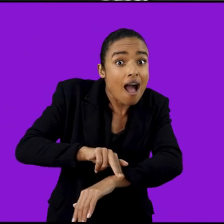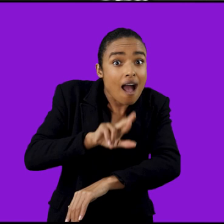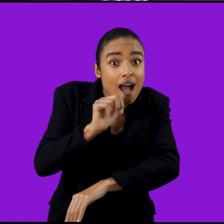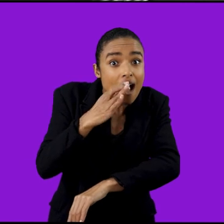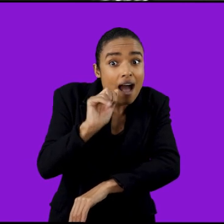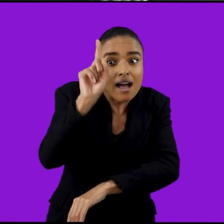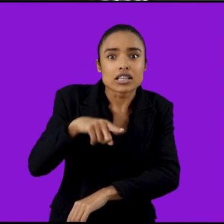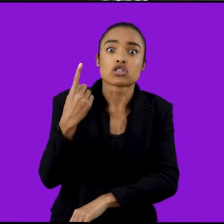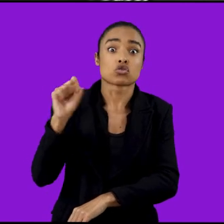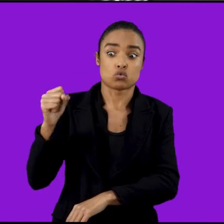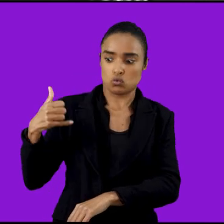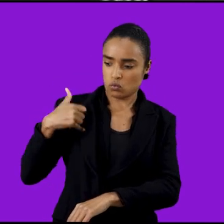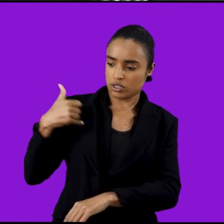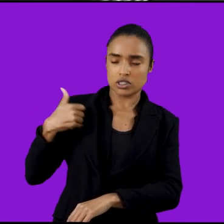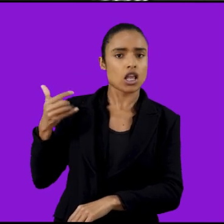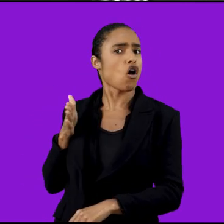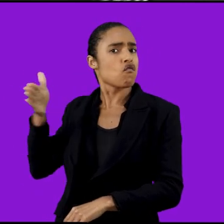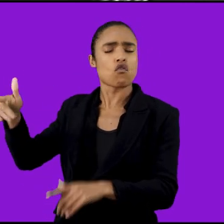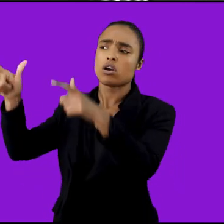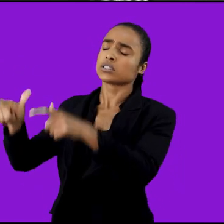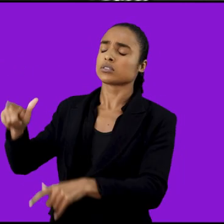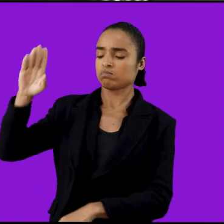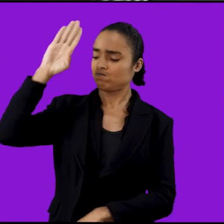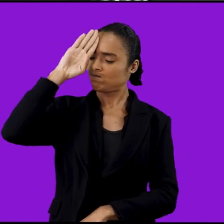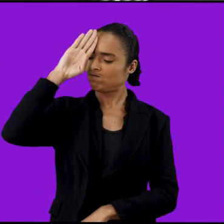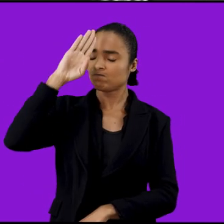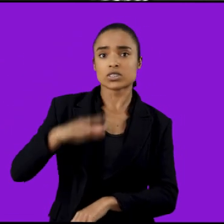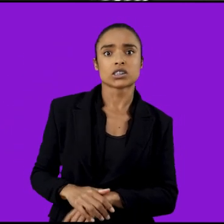É, foi eu mais ou menos… Foi no exército. Eu cheguei no exército